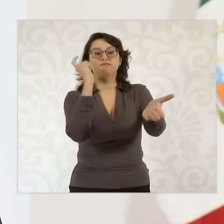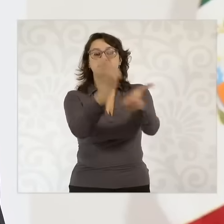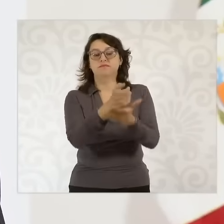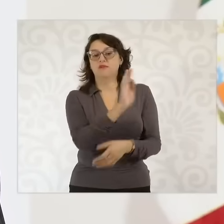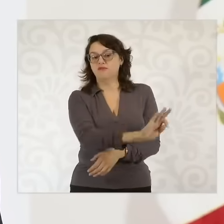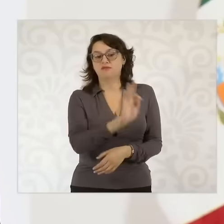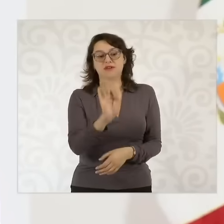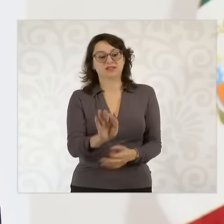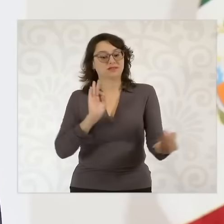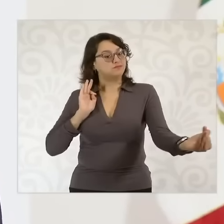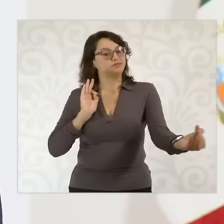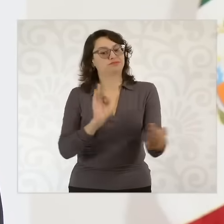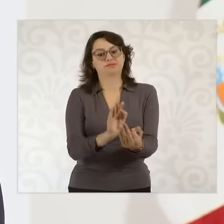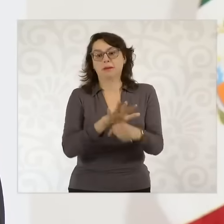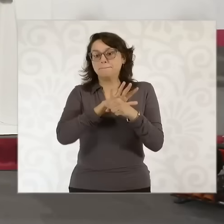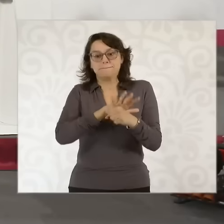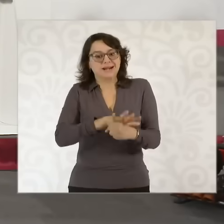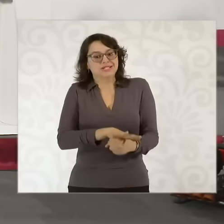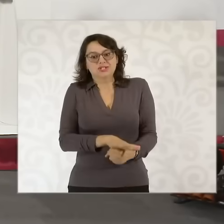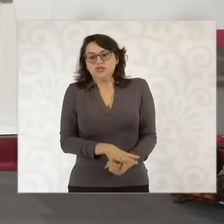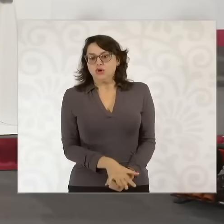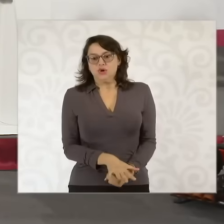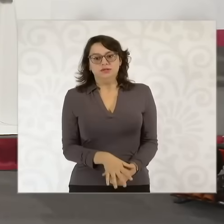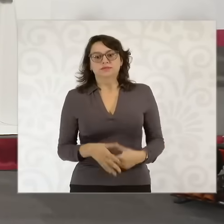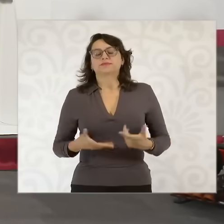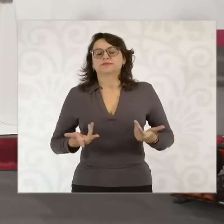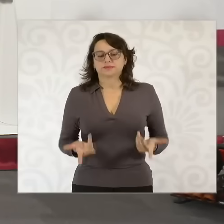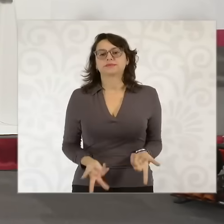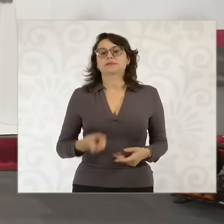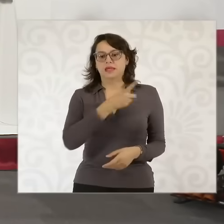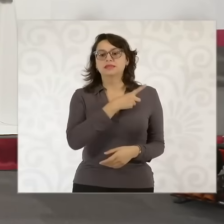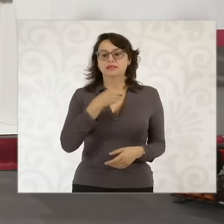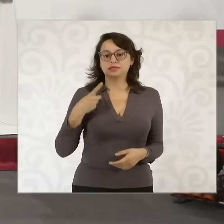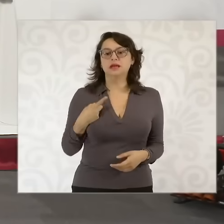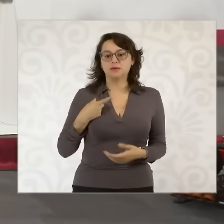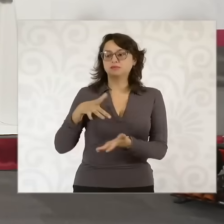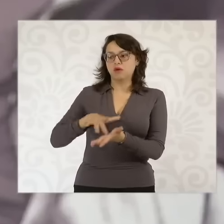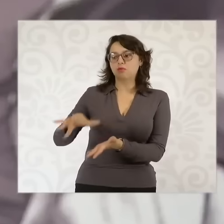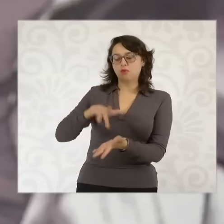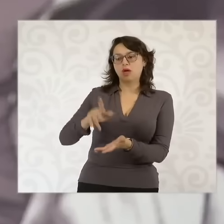la presión financiera y dotarle a Pemex de una posición financiera de liquidez muy sólida que